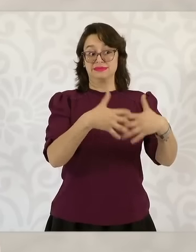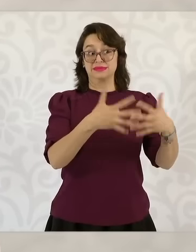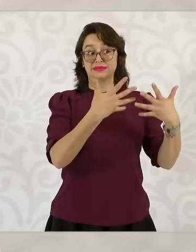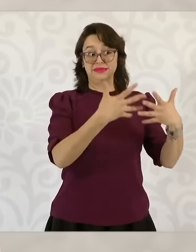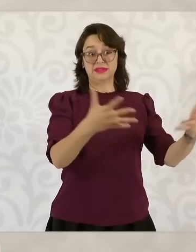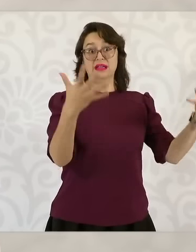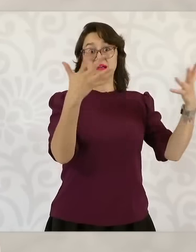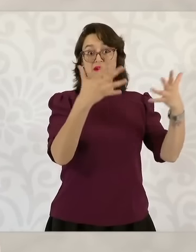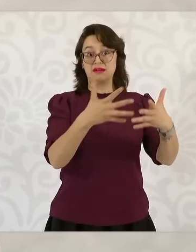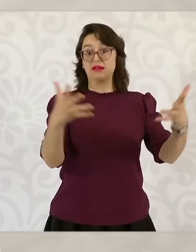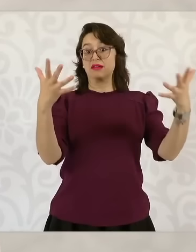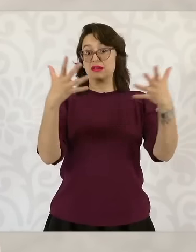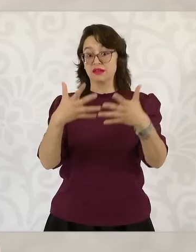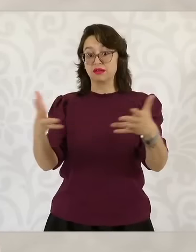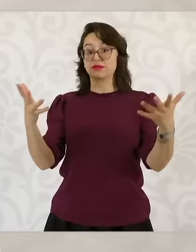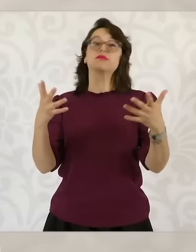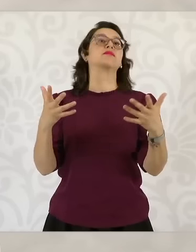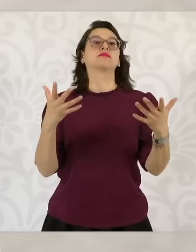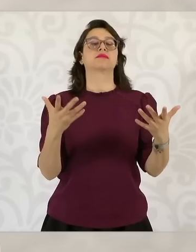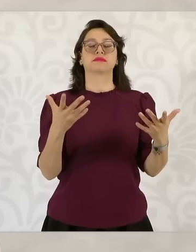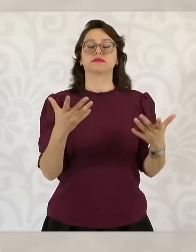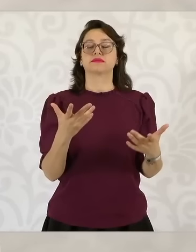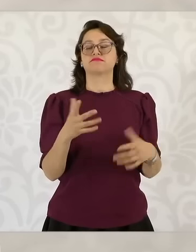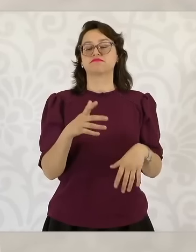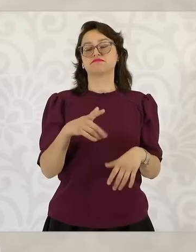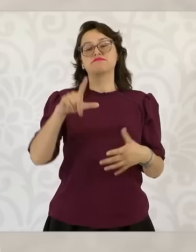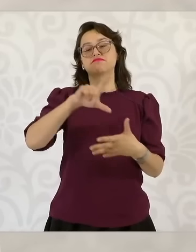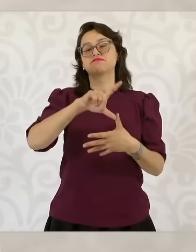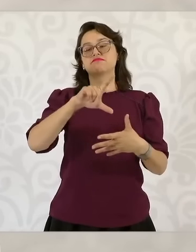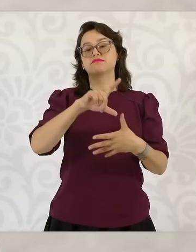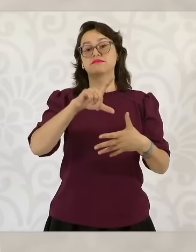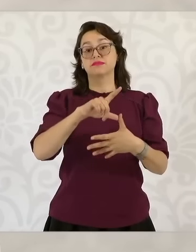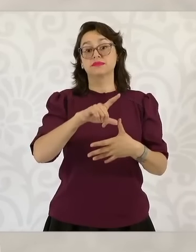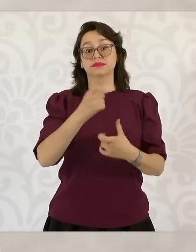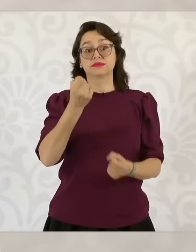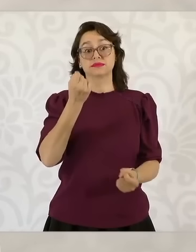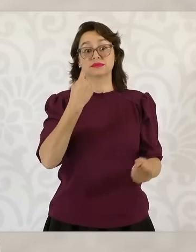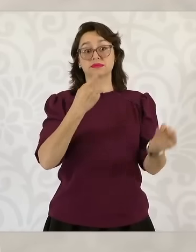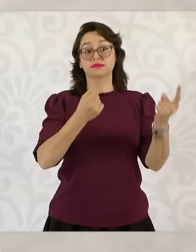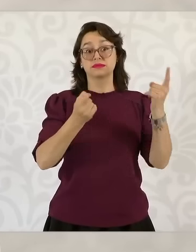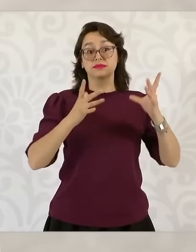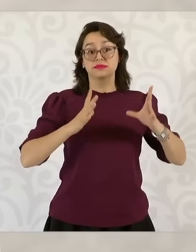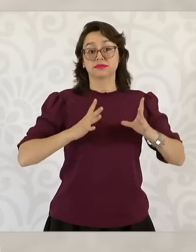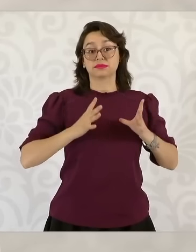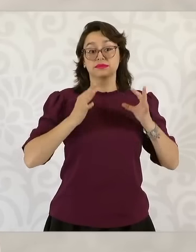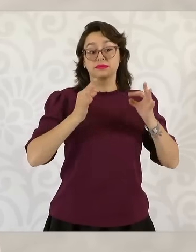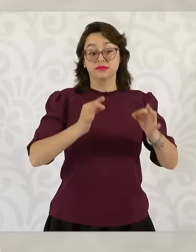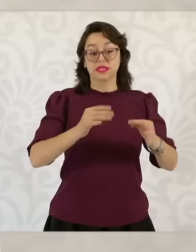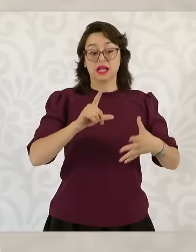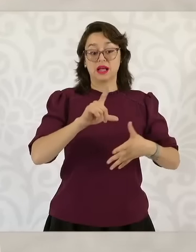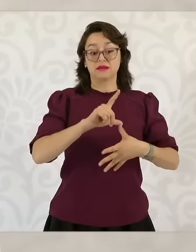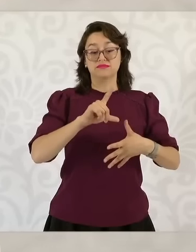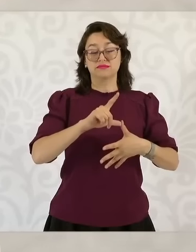hecho fundadas por latinos que son eh empresarios ahora y que empezaron como iniciadores de negocios